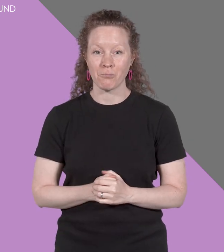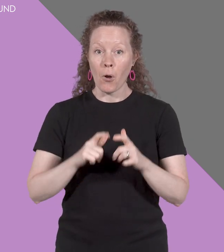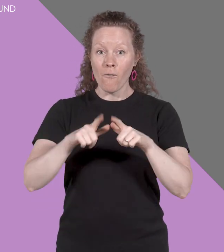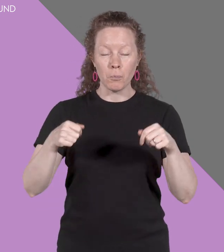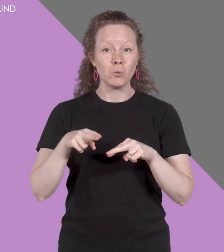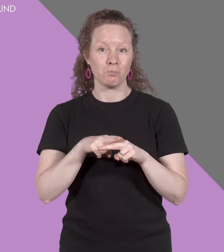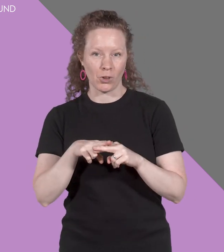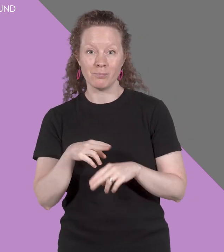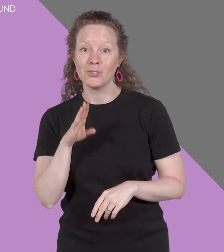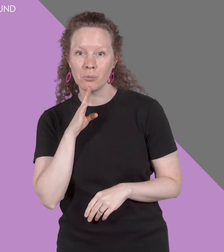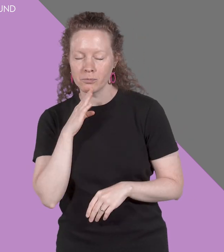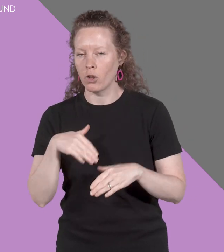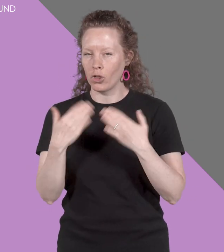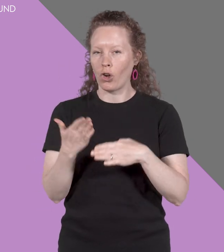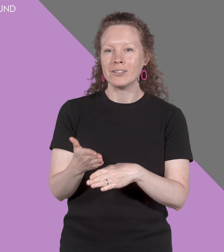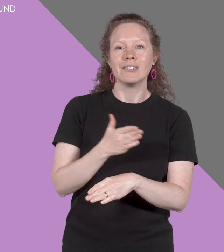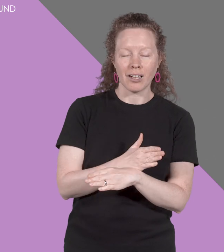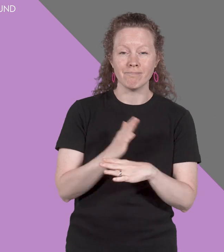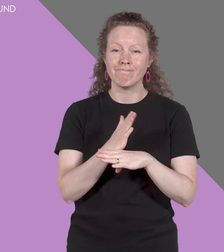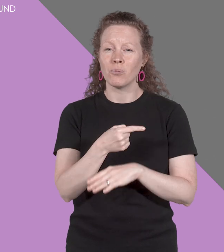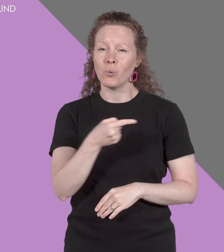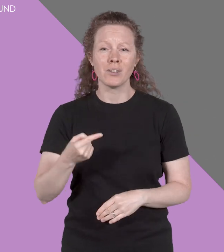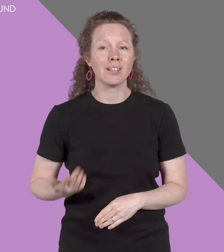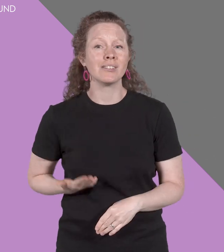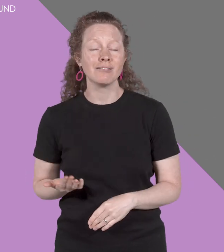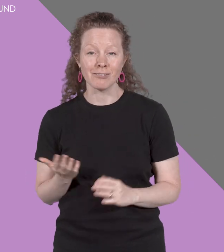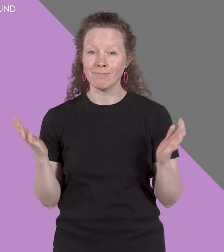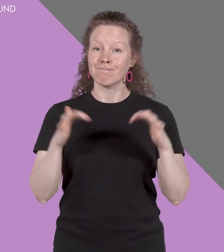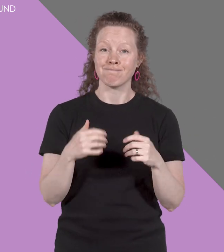Dagen innan förbundsmötet i Jakobstad samlades närmare hundra gäster -